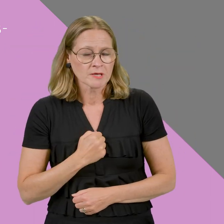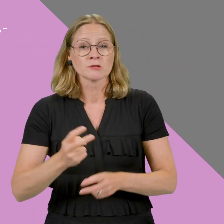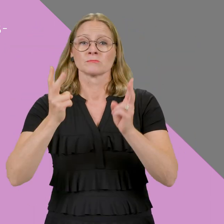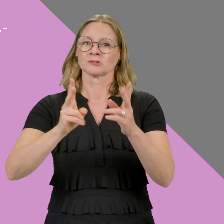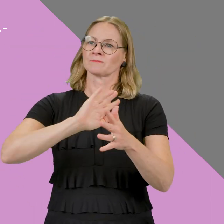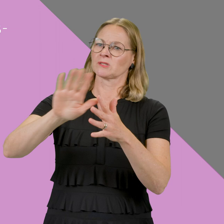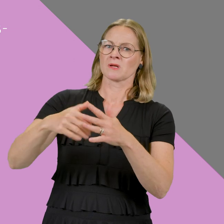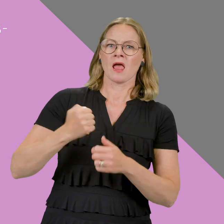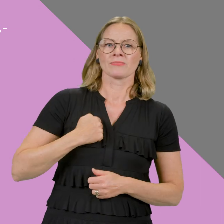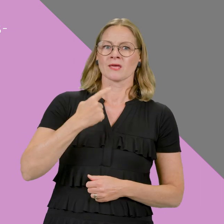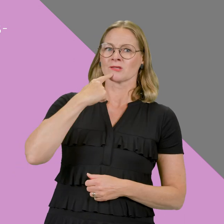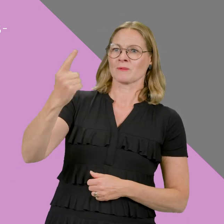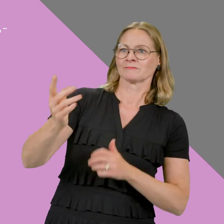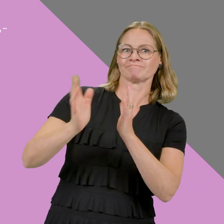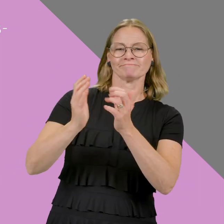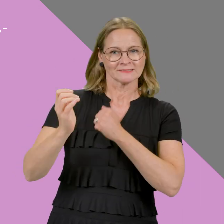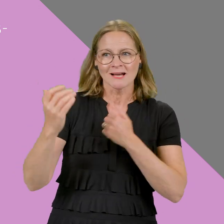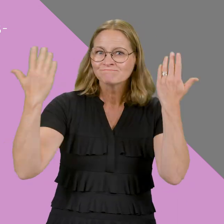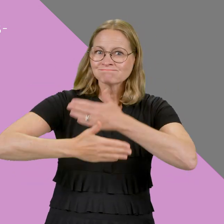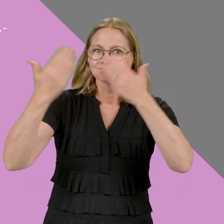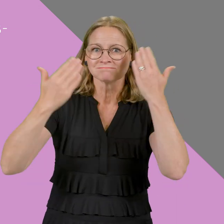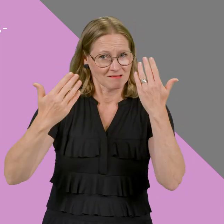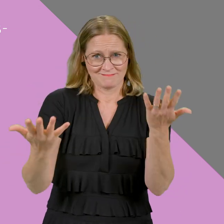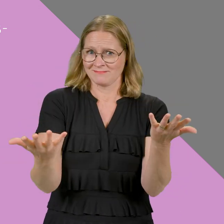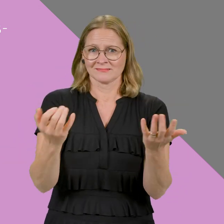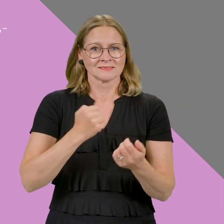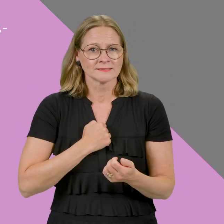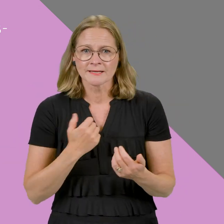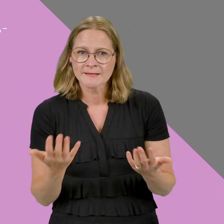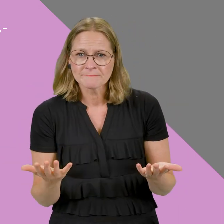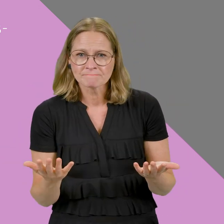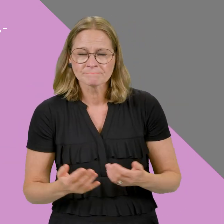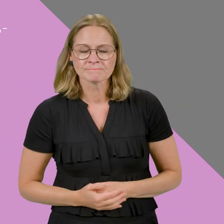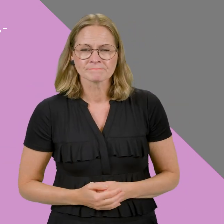eikä viittomakielistä hätäilmoitusta voi tehdä ympärivuorokautisesti.